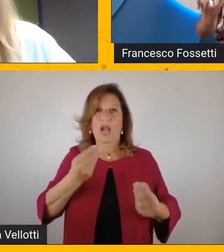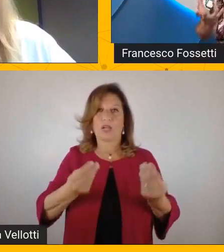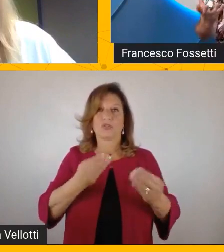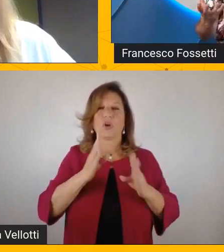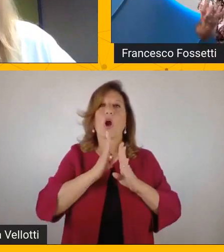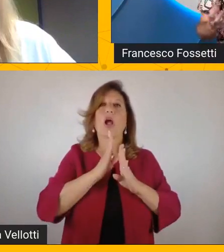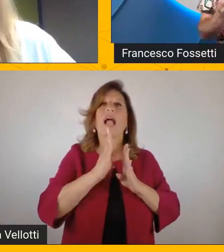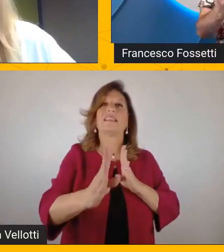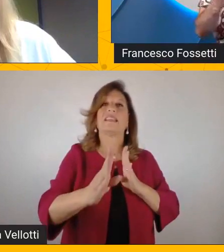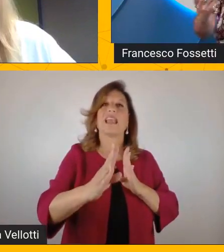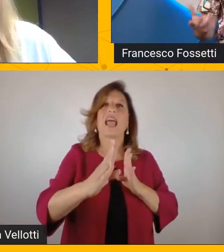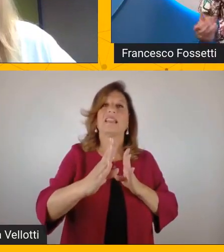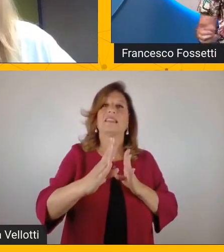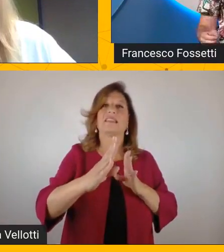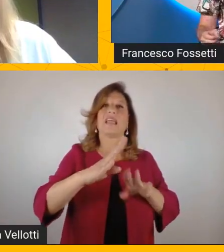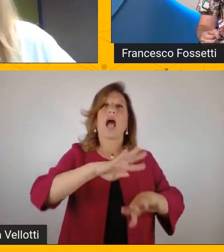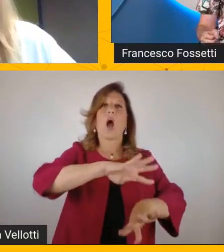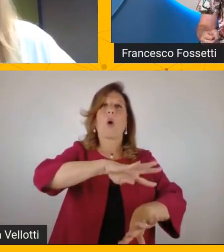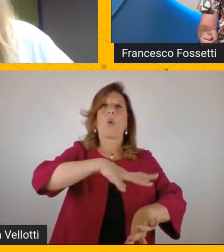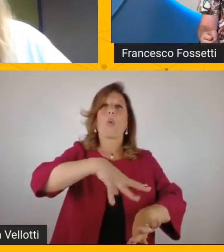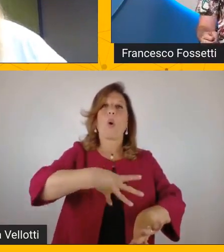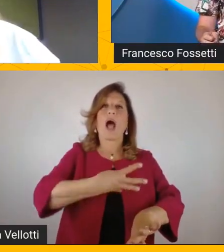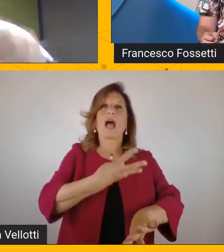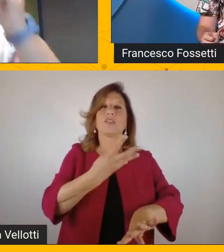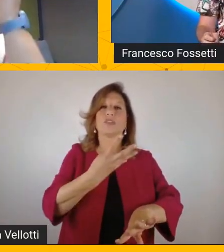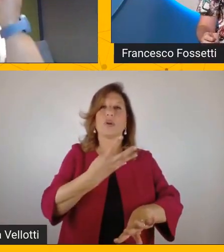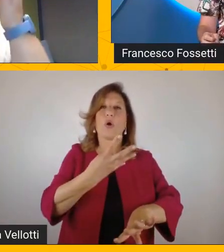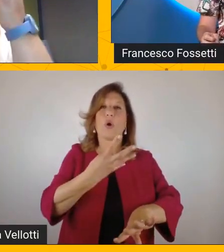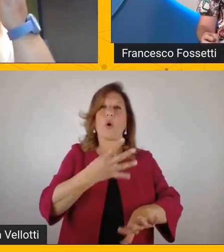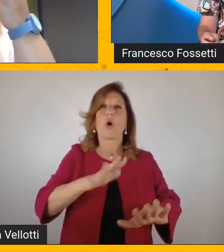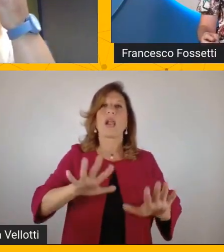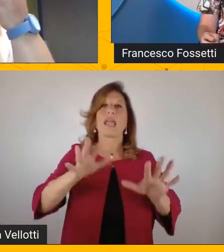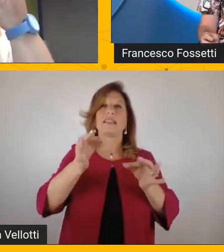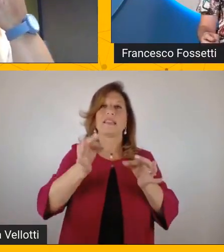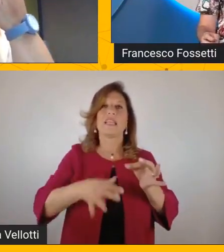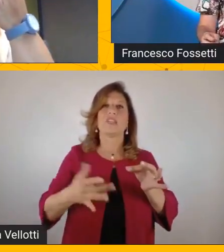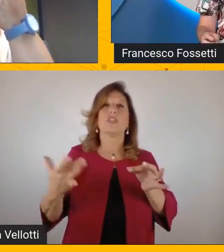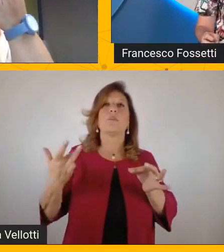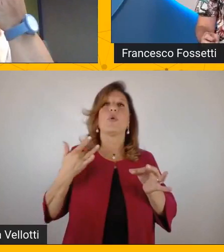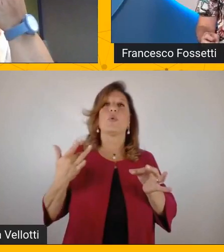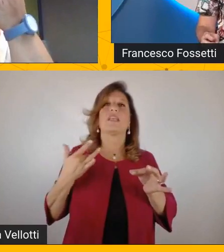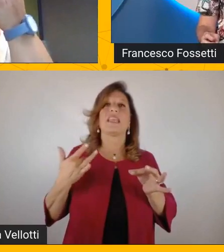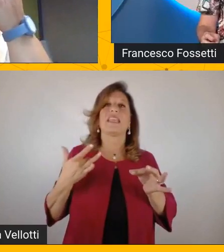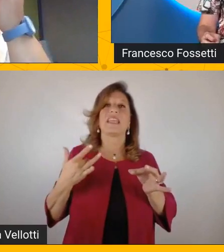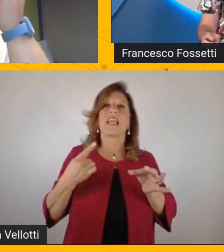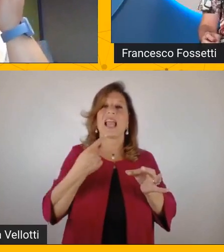diretta di eh quattro ore e nei primi dieci minuti